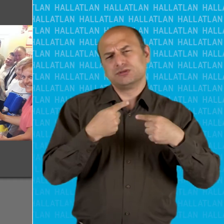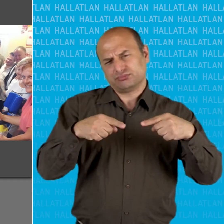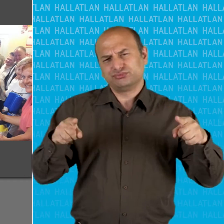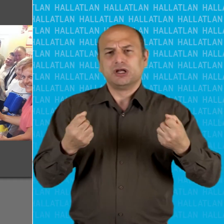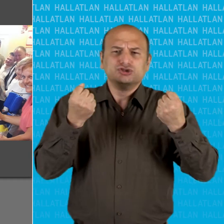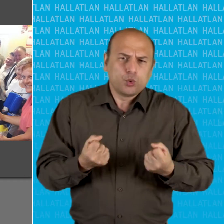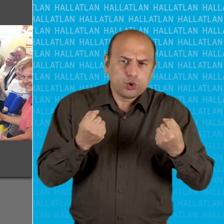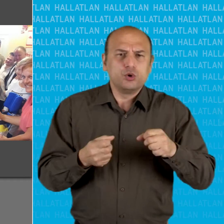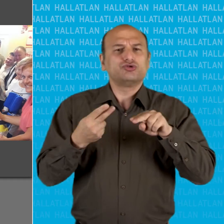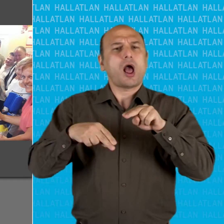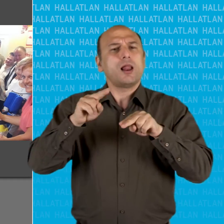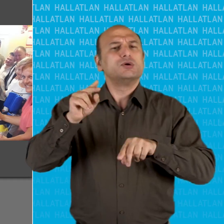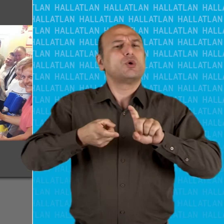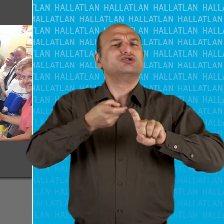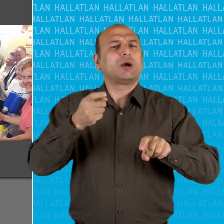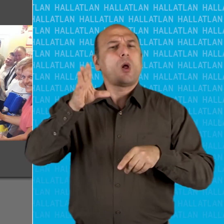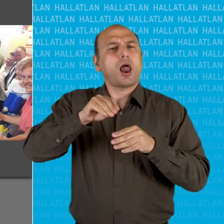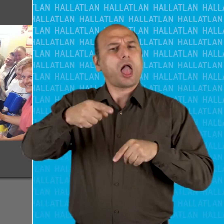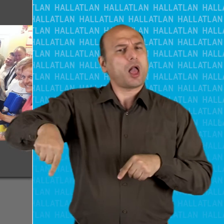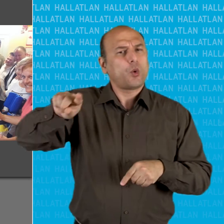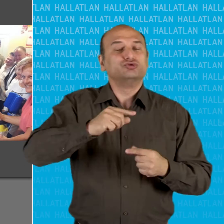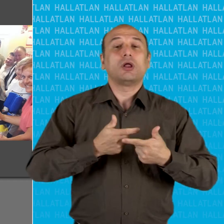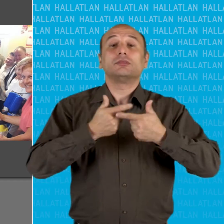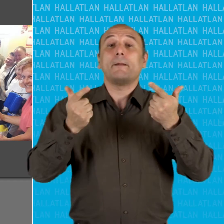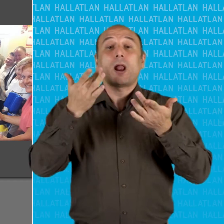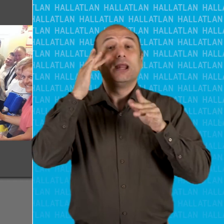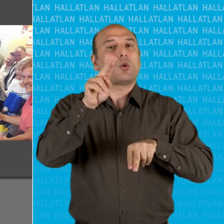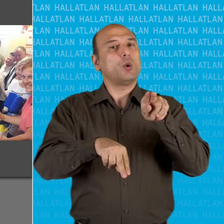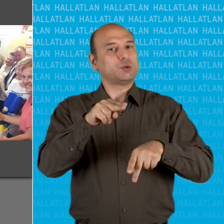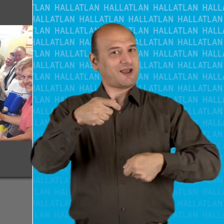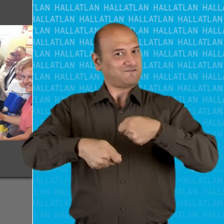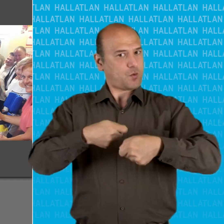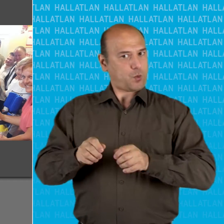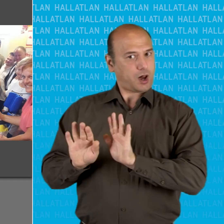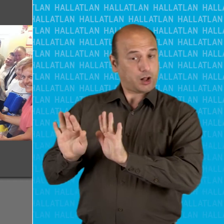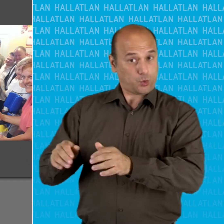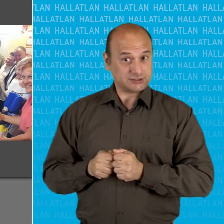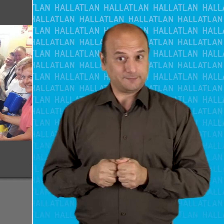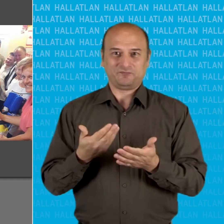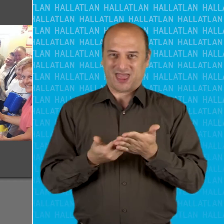valamint egyéb súlyos és halmozottan sérült lakosainak nappali gondozását.